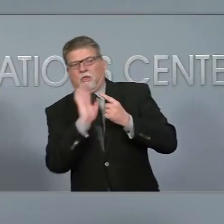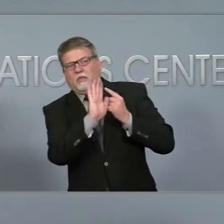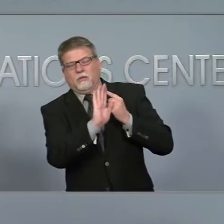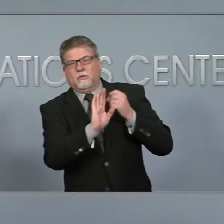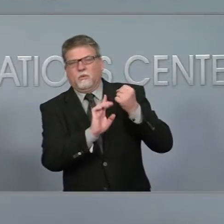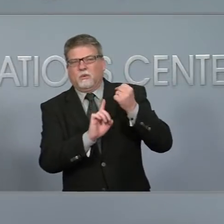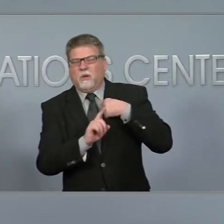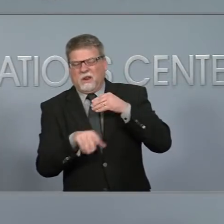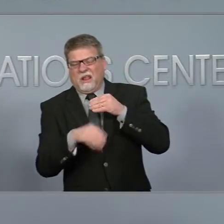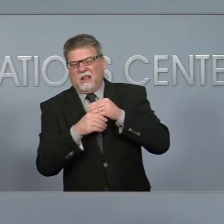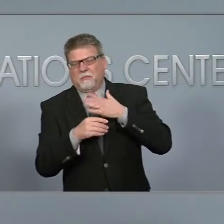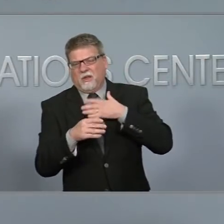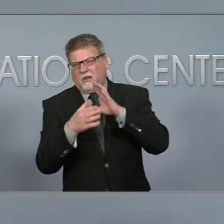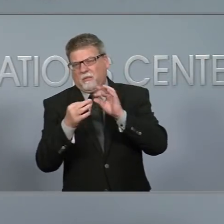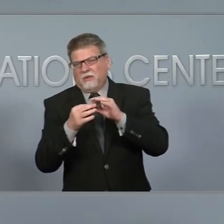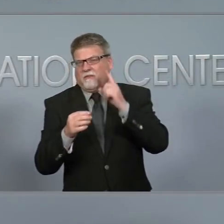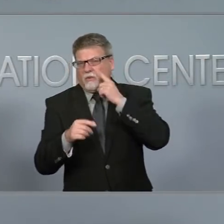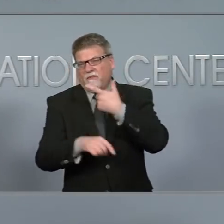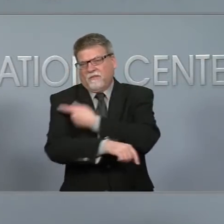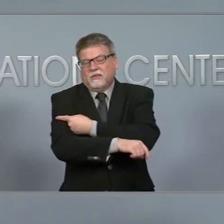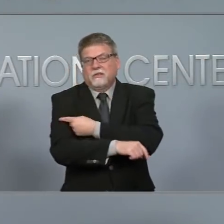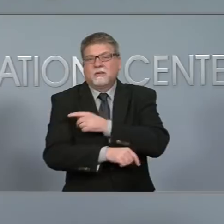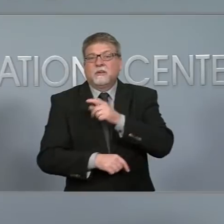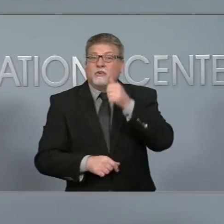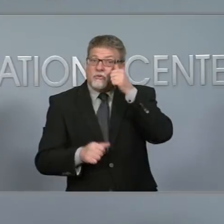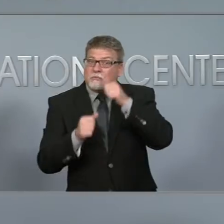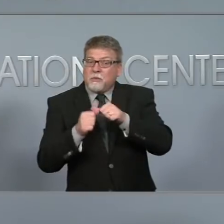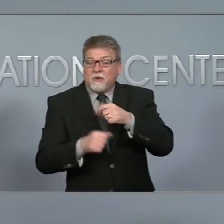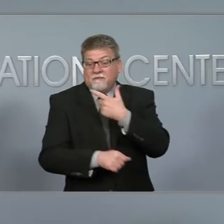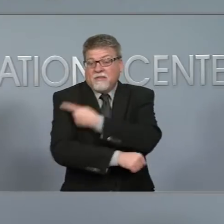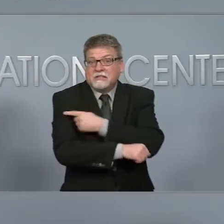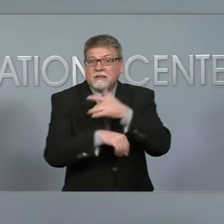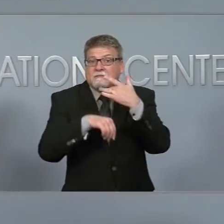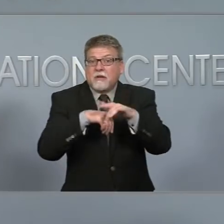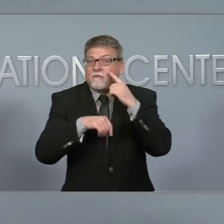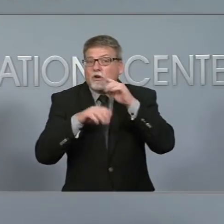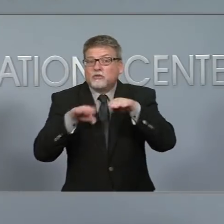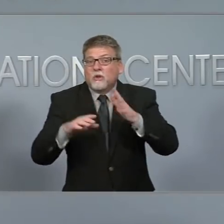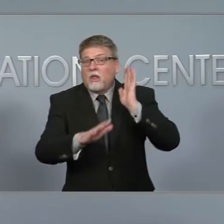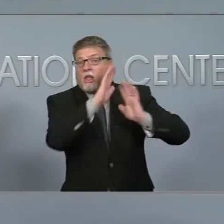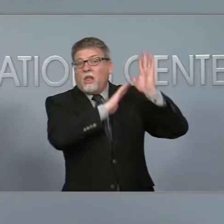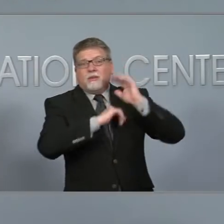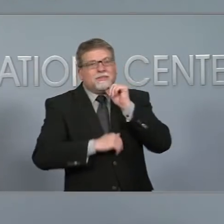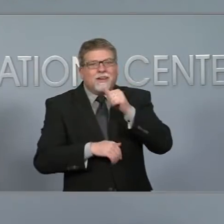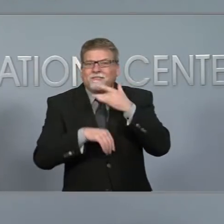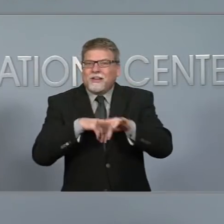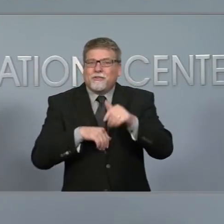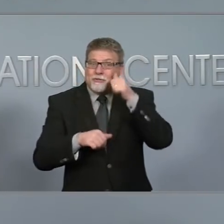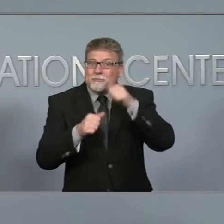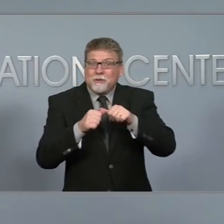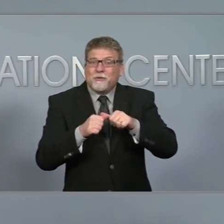de y de fuentes confiables y los pediatras